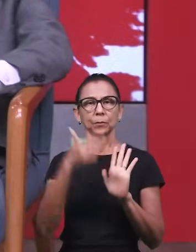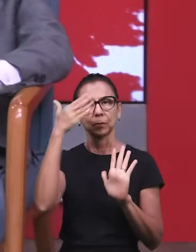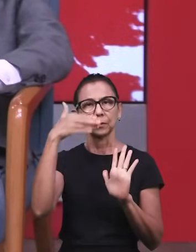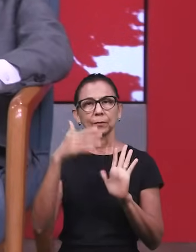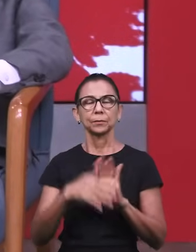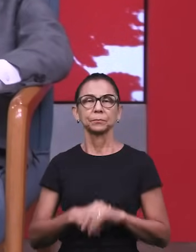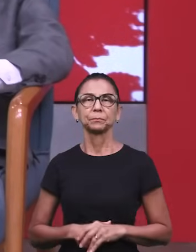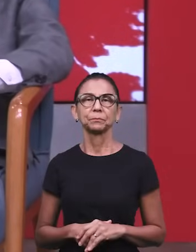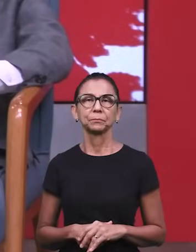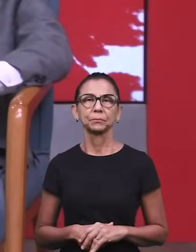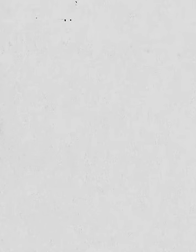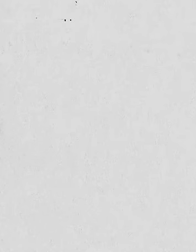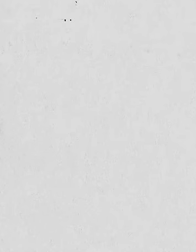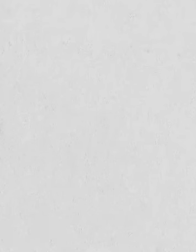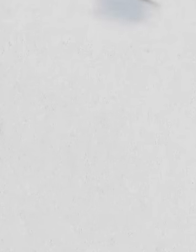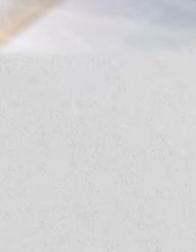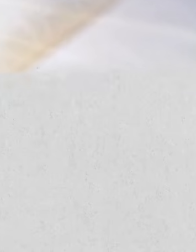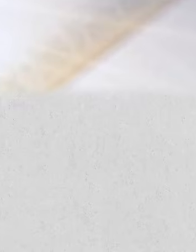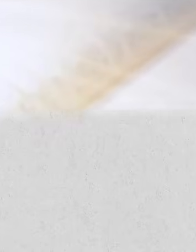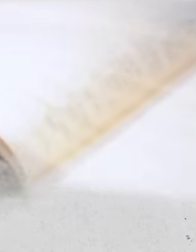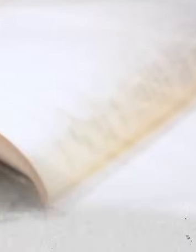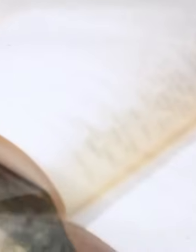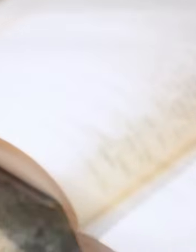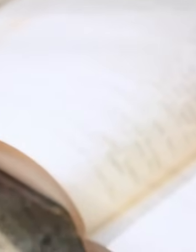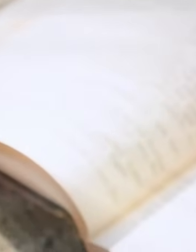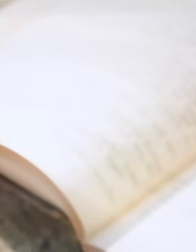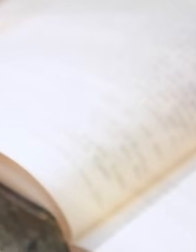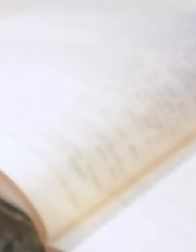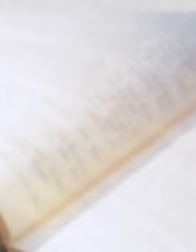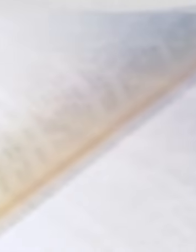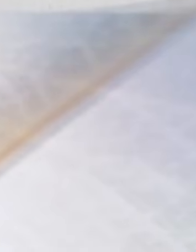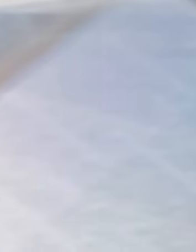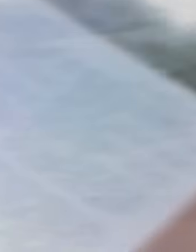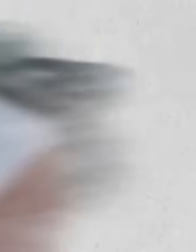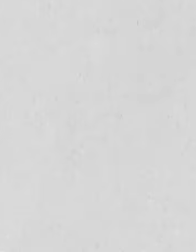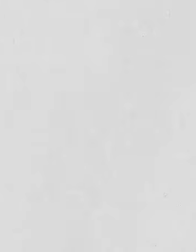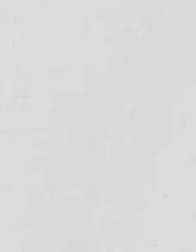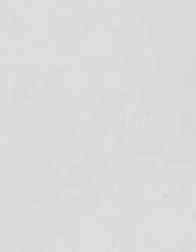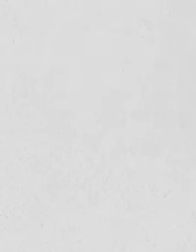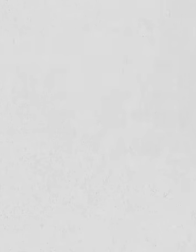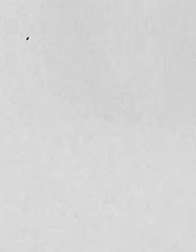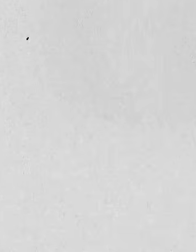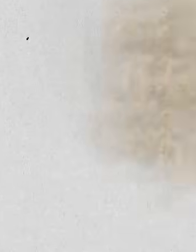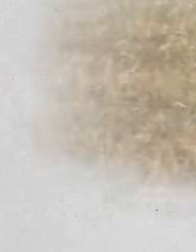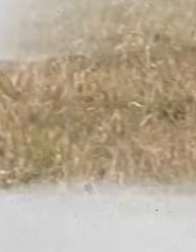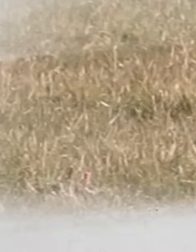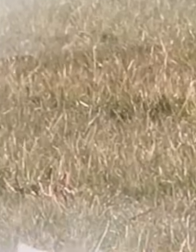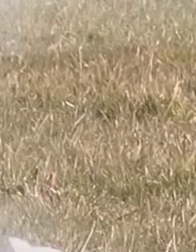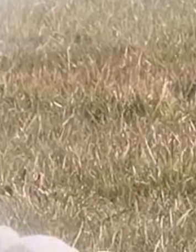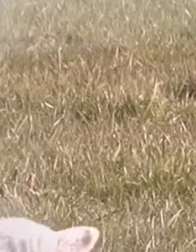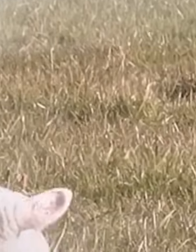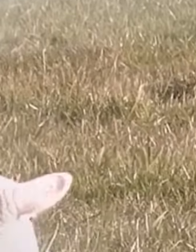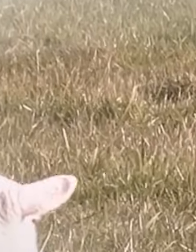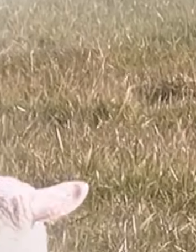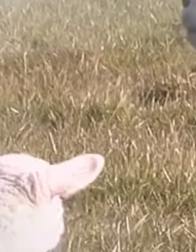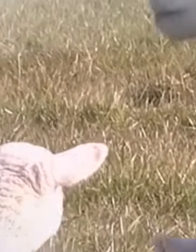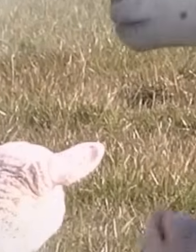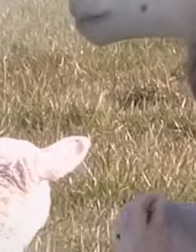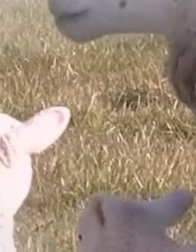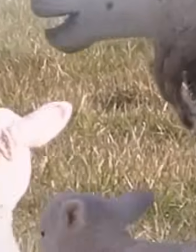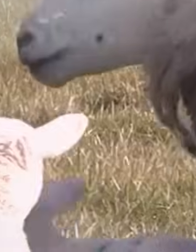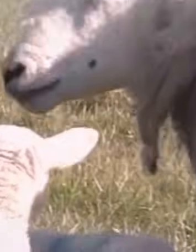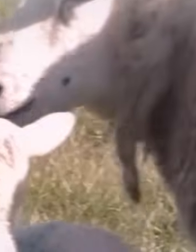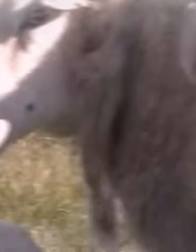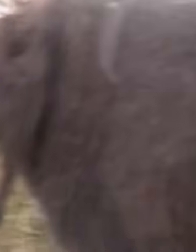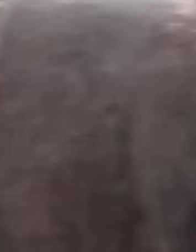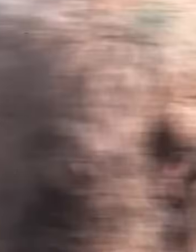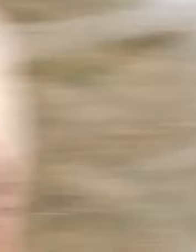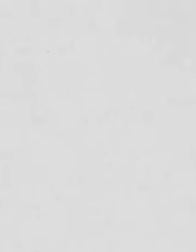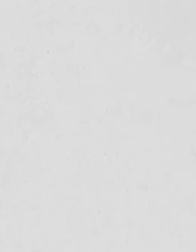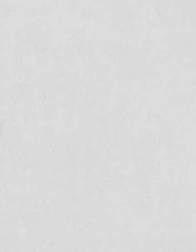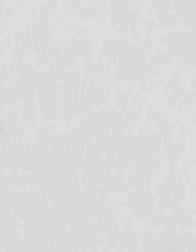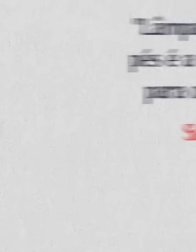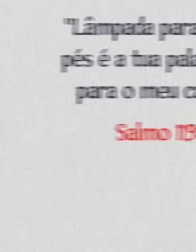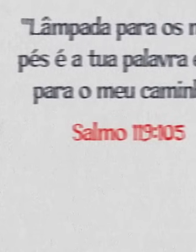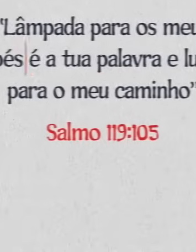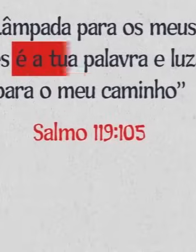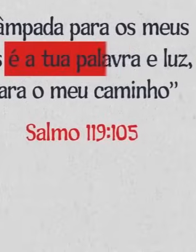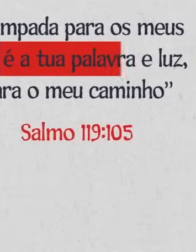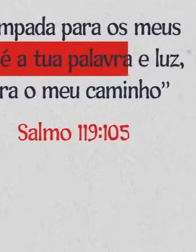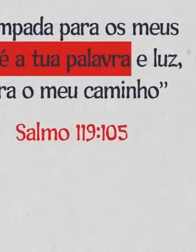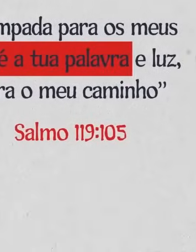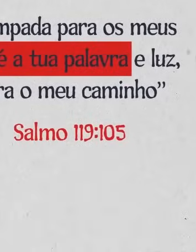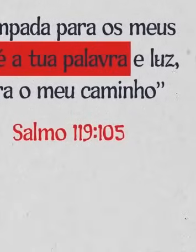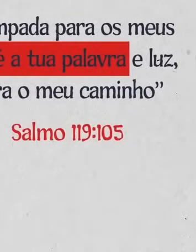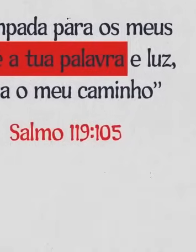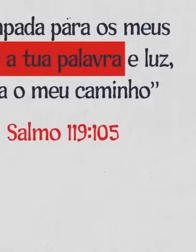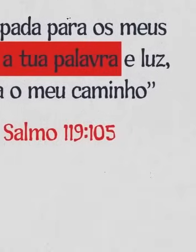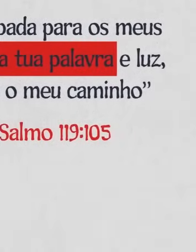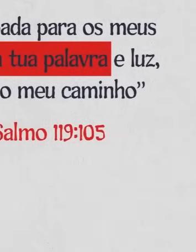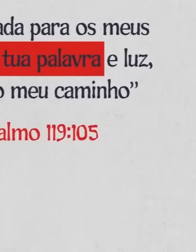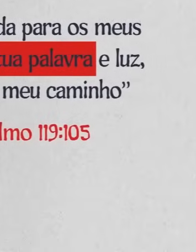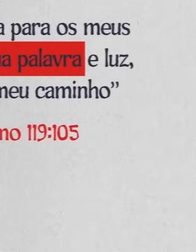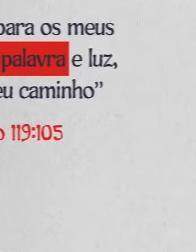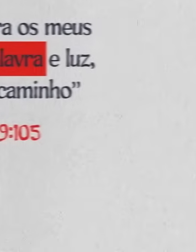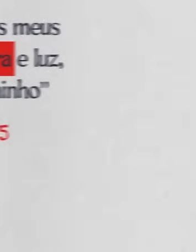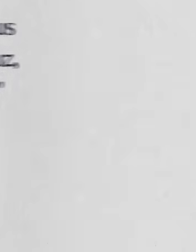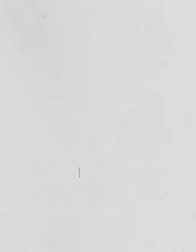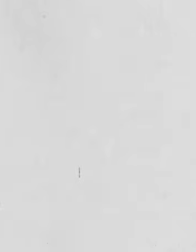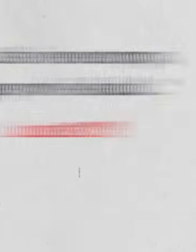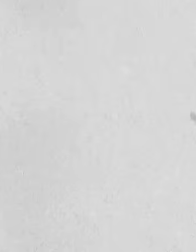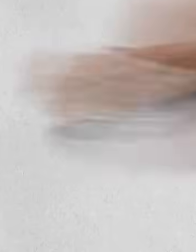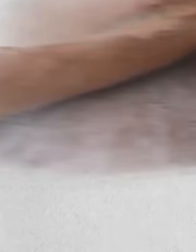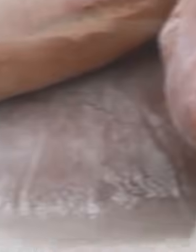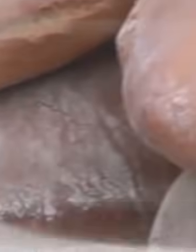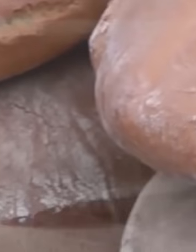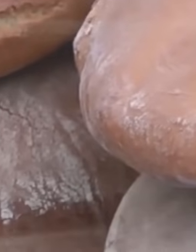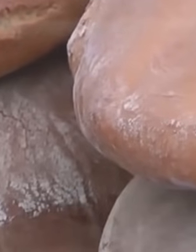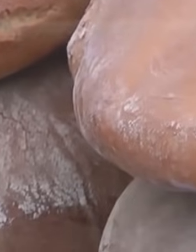[Música]